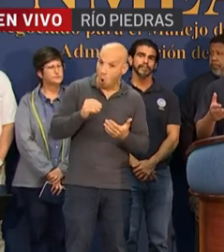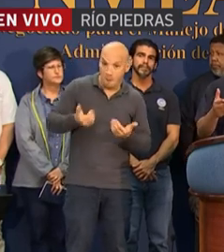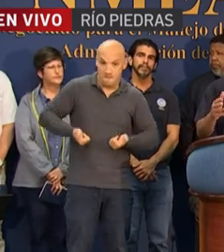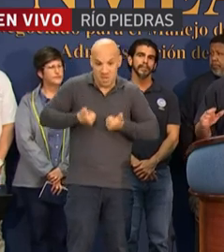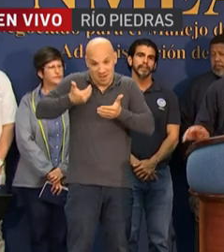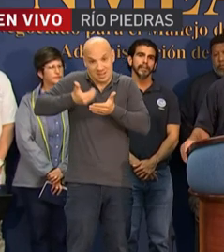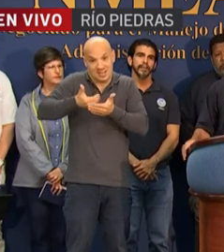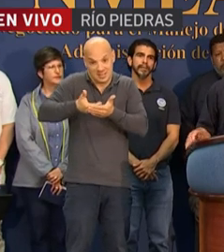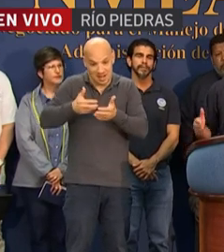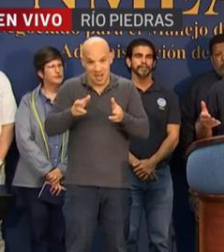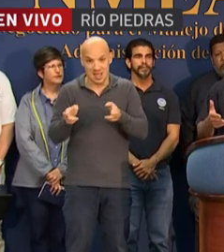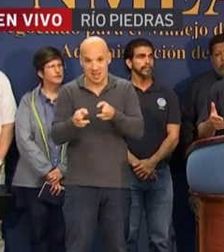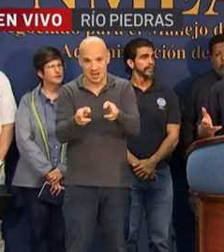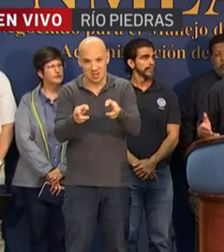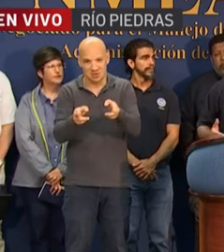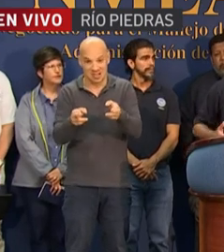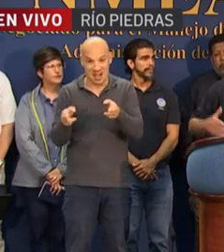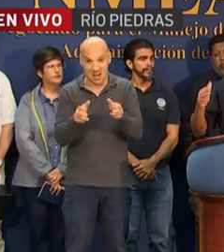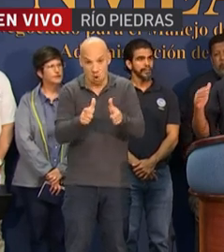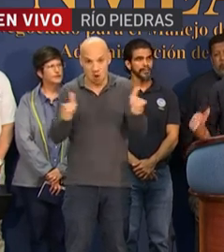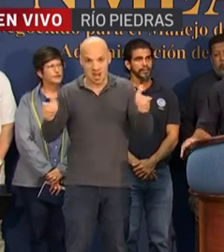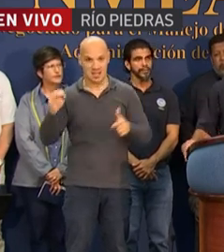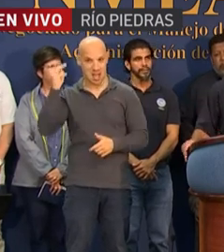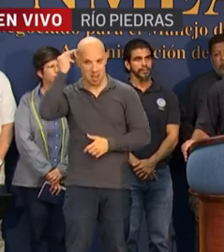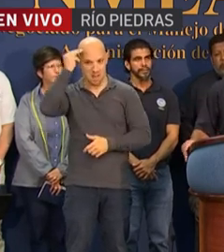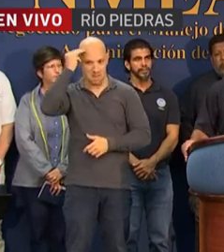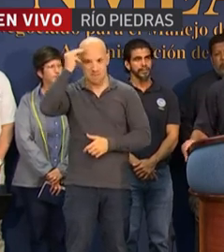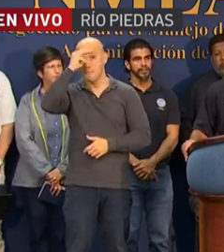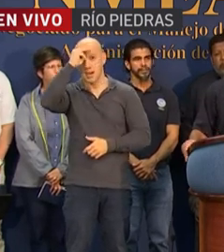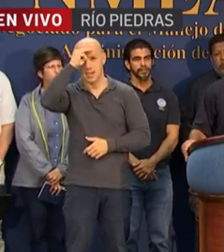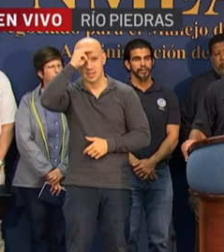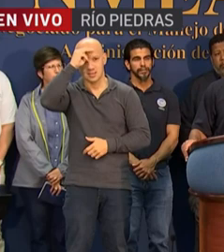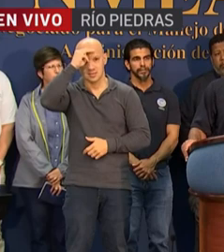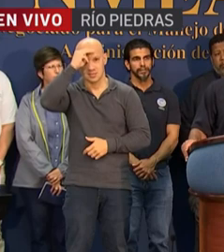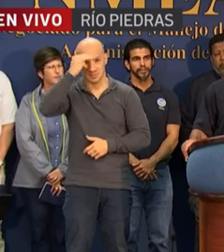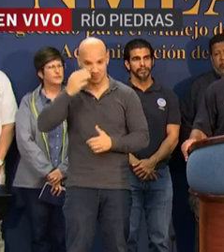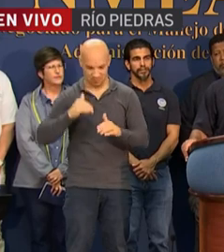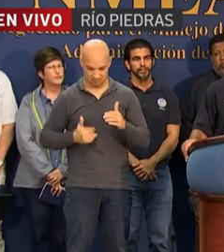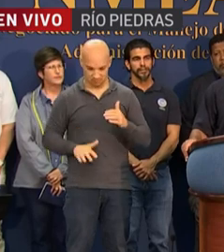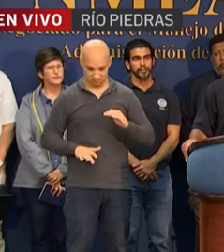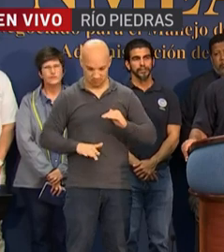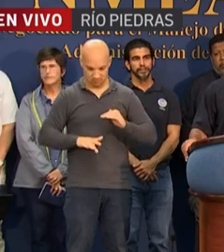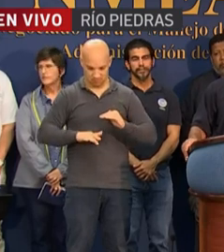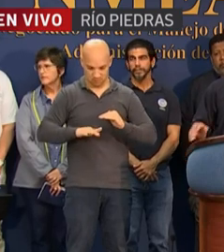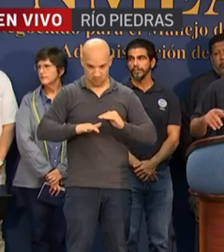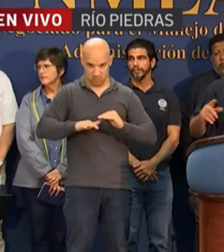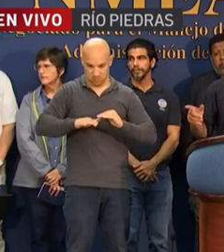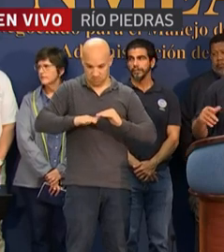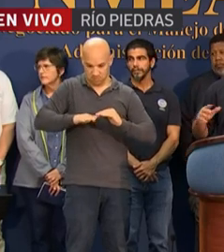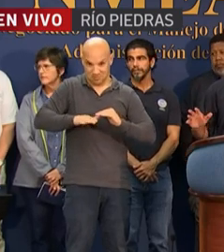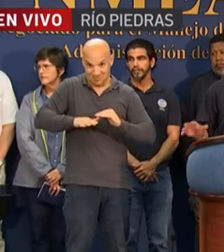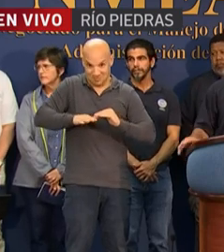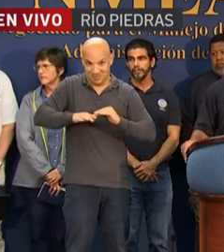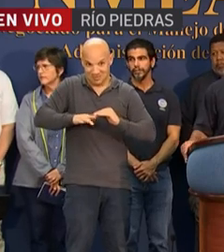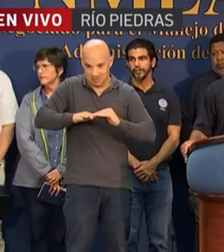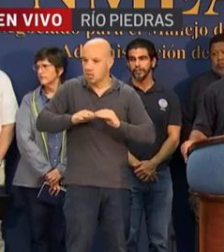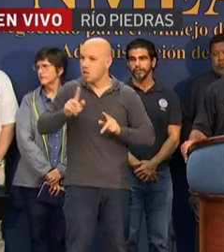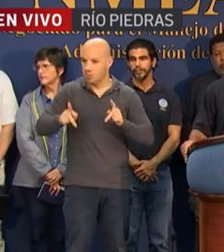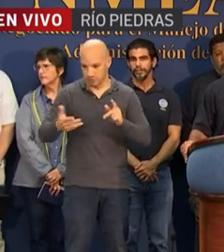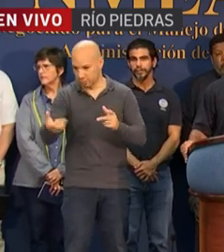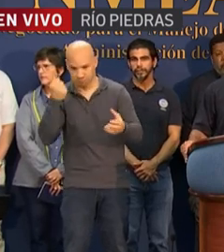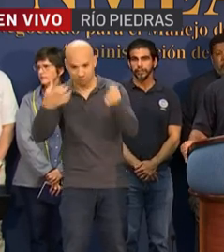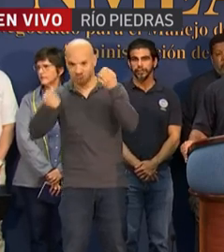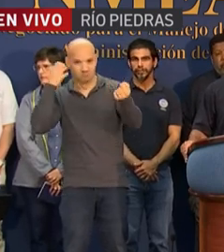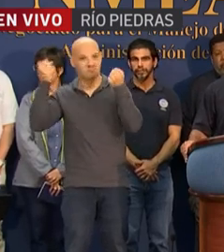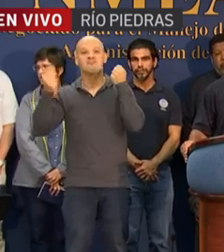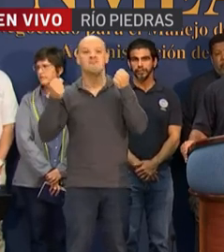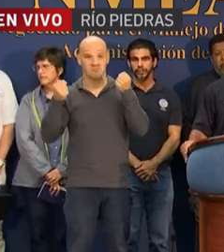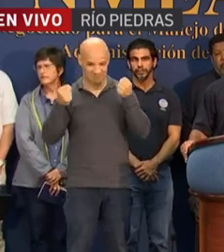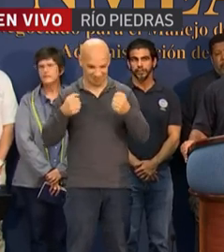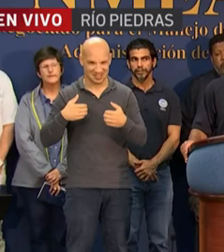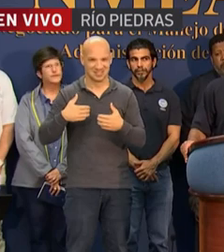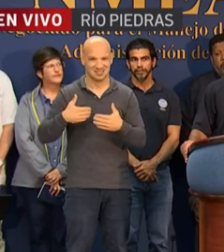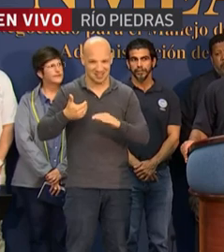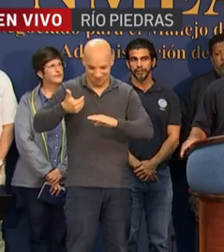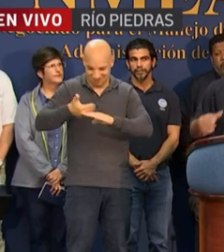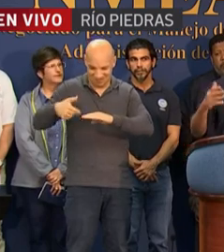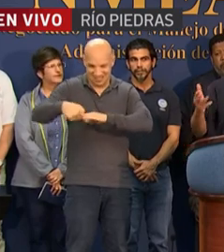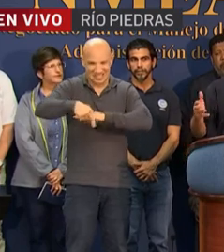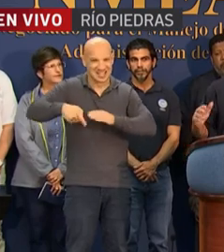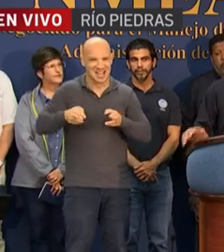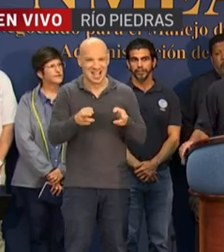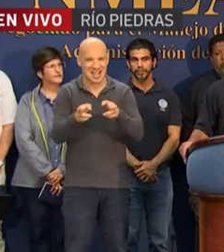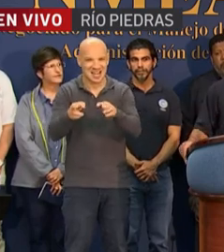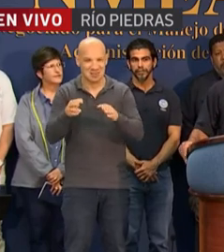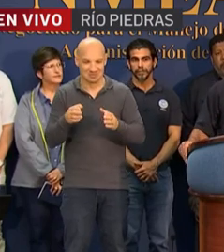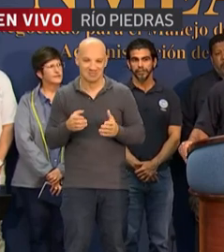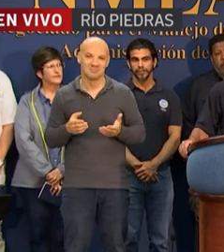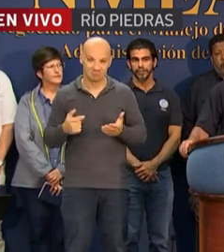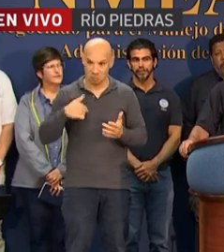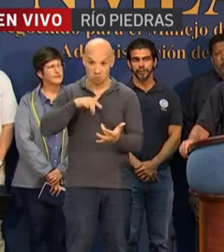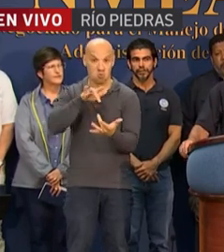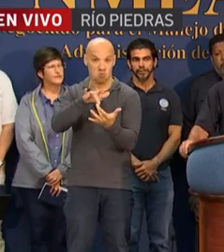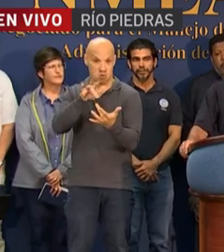DESALOJANDO EN LAS QUE ELLOS EN